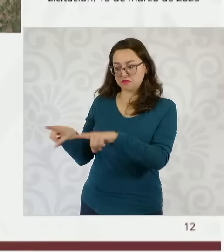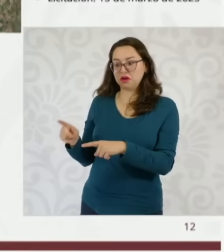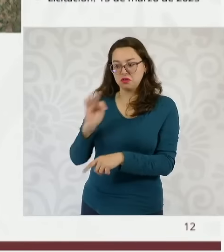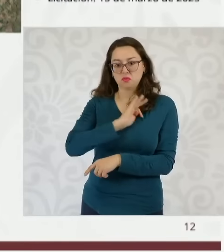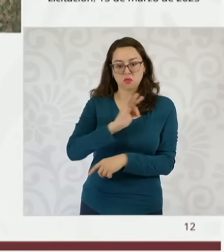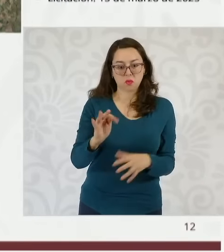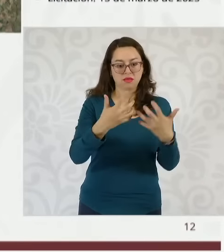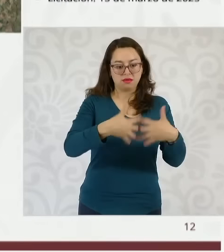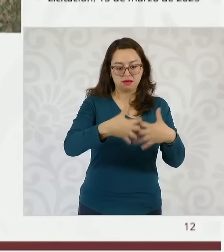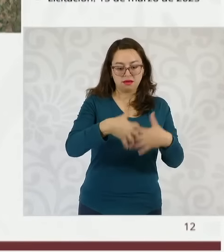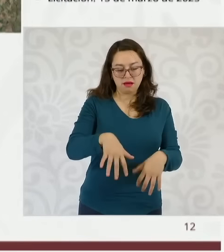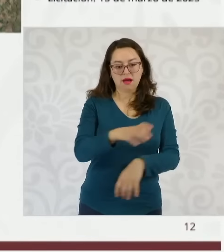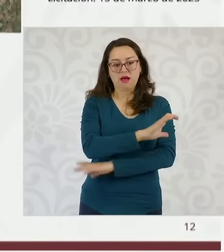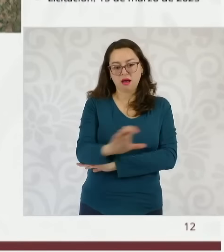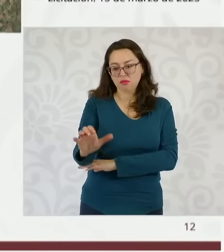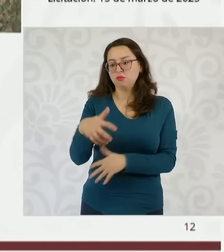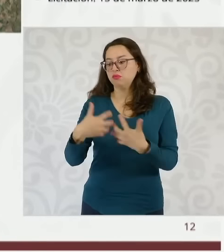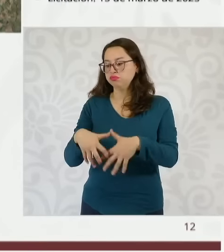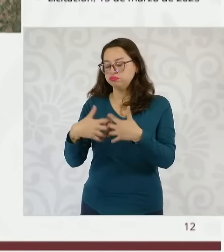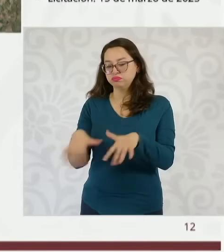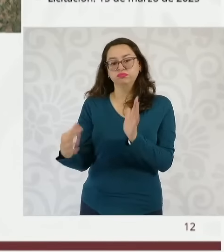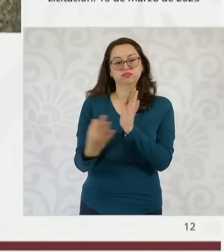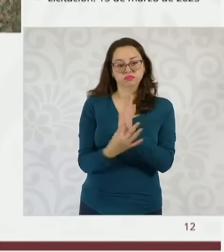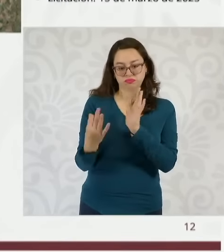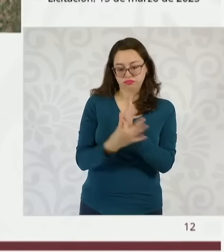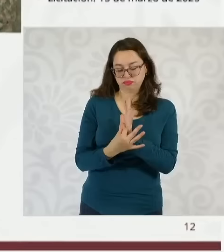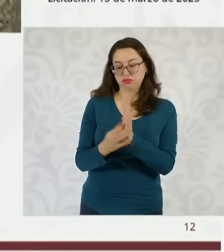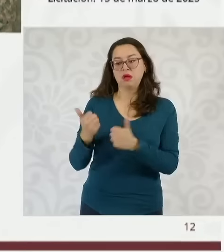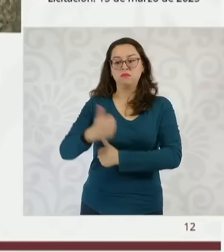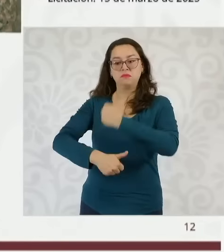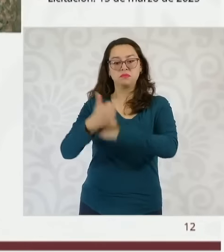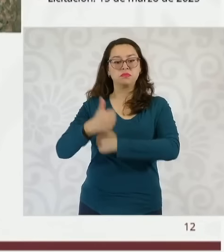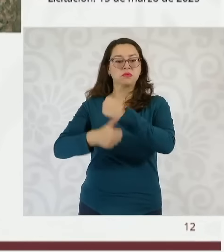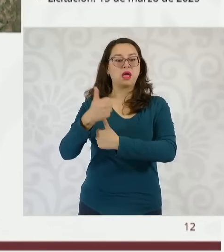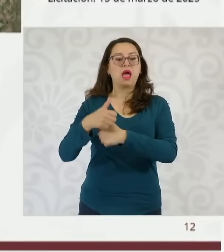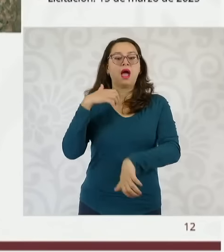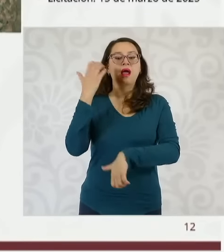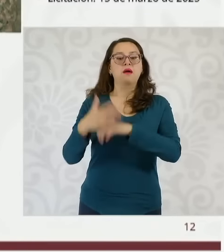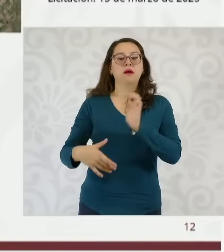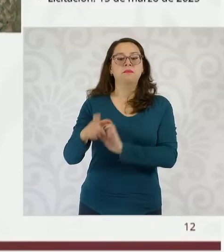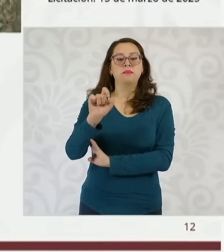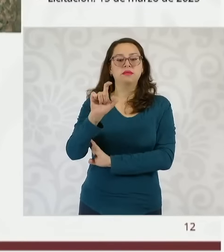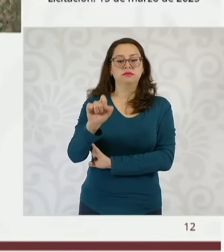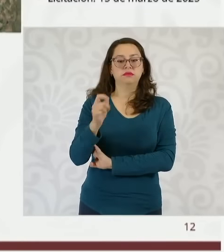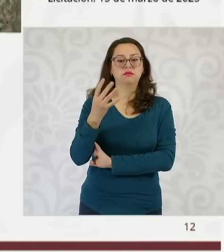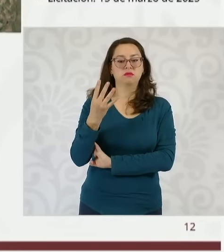y metalúrgica se encuentra en proceso de licitación hasta el día 24 del presente mes se